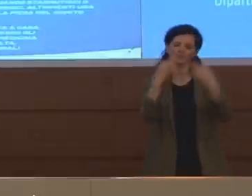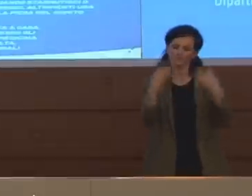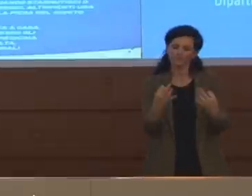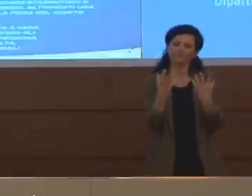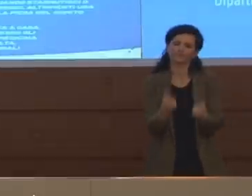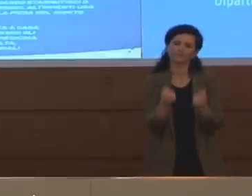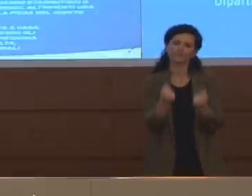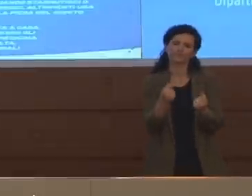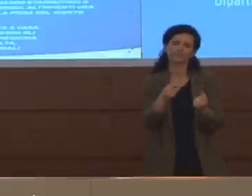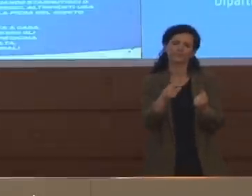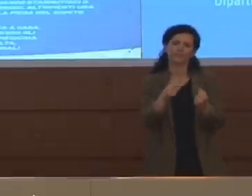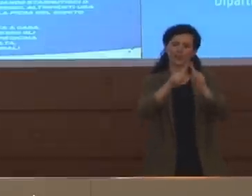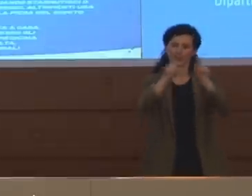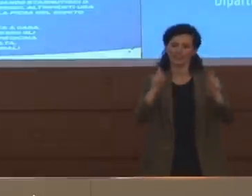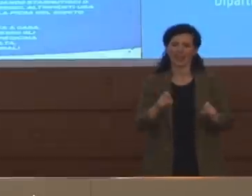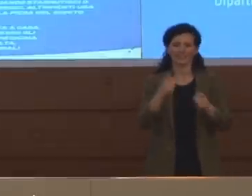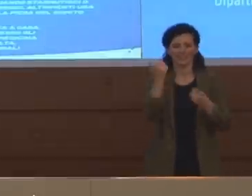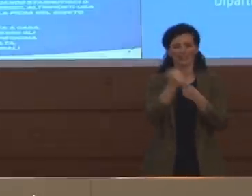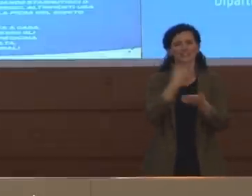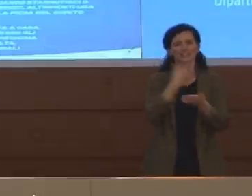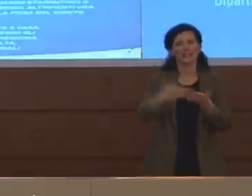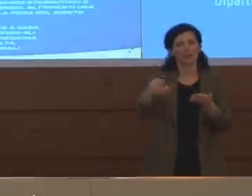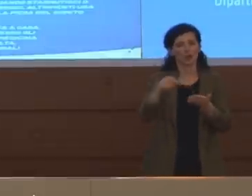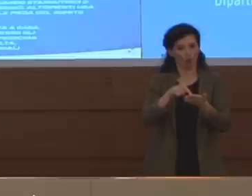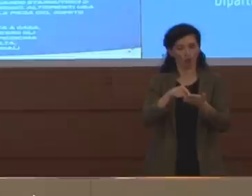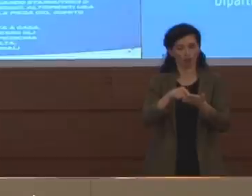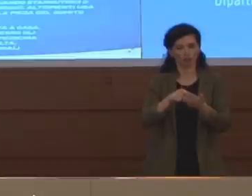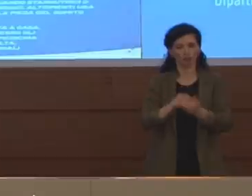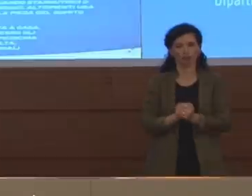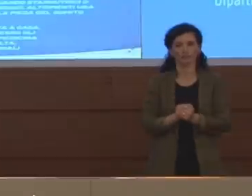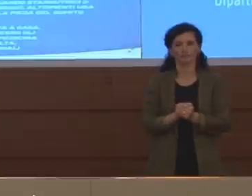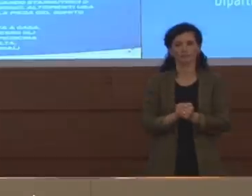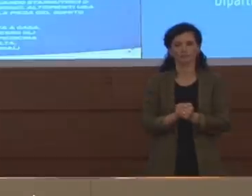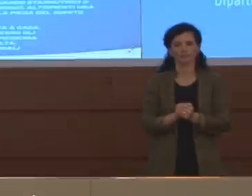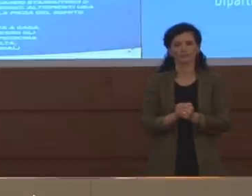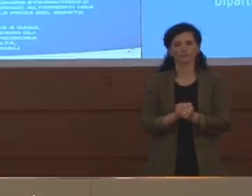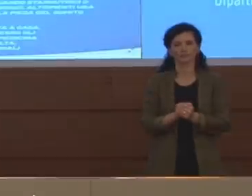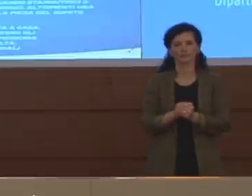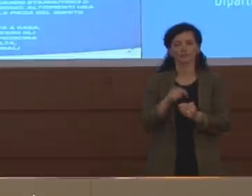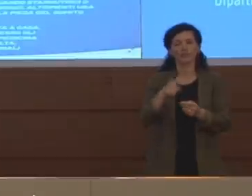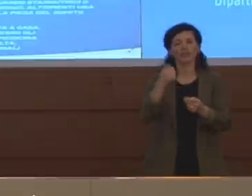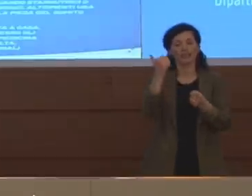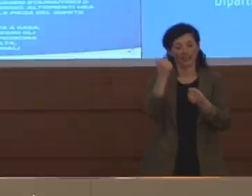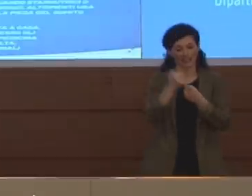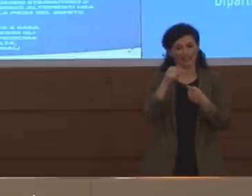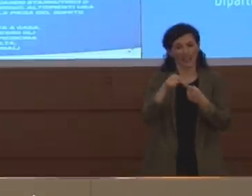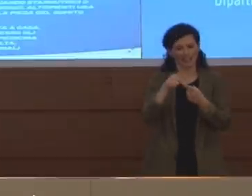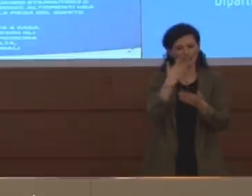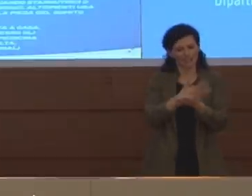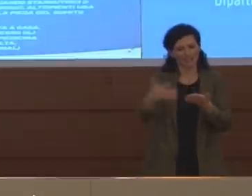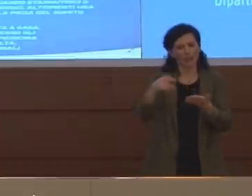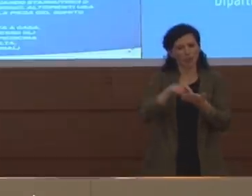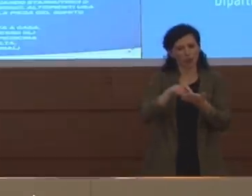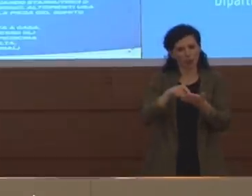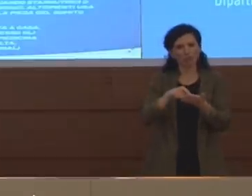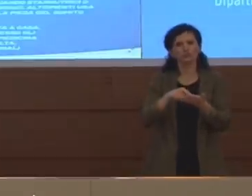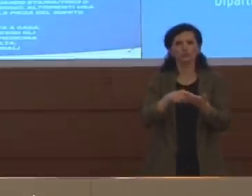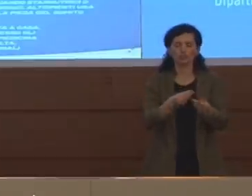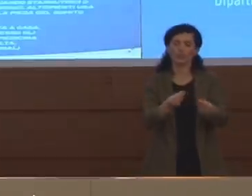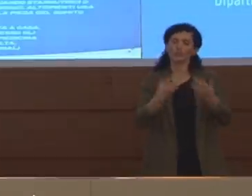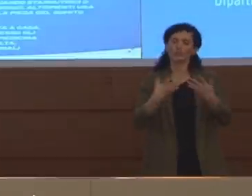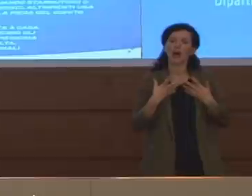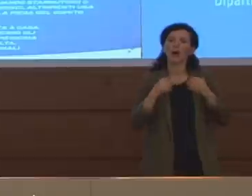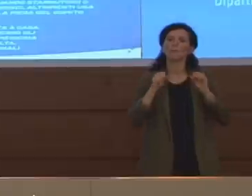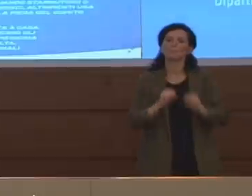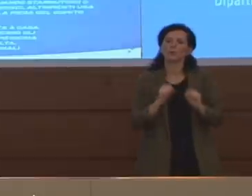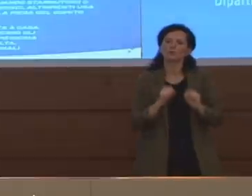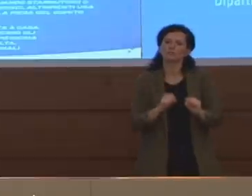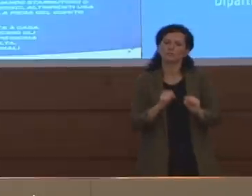per dire che ci permetteranno di condurre il cosiddetto studio di